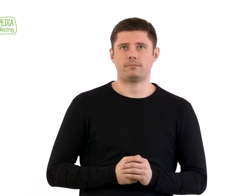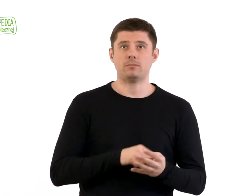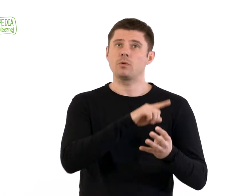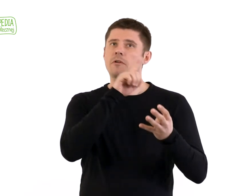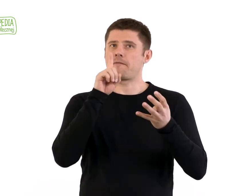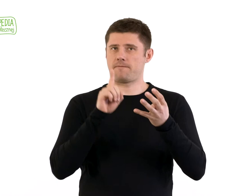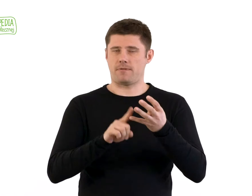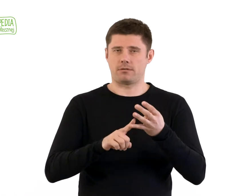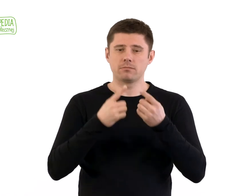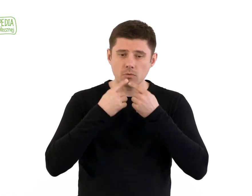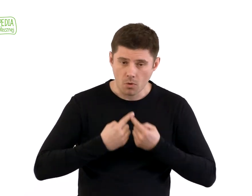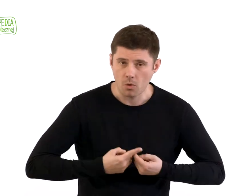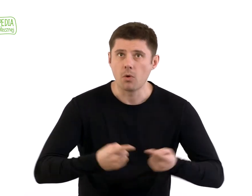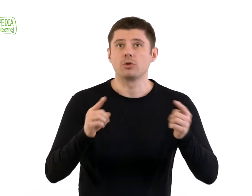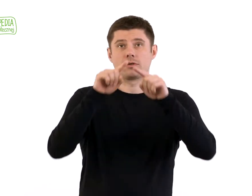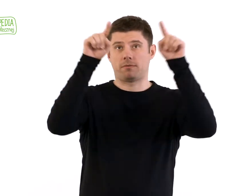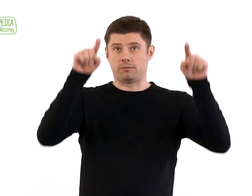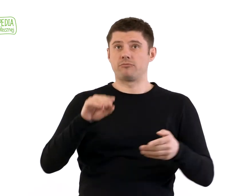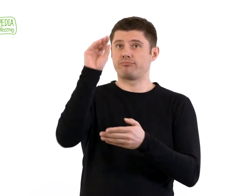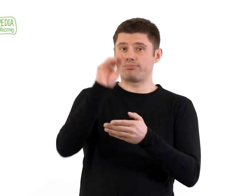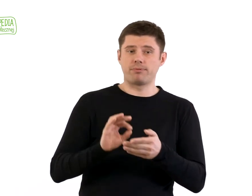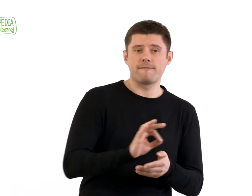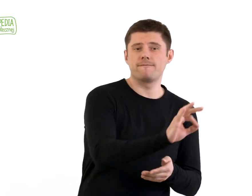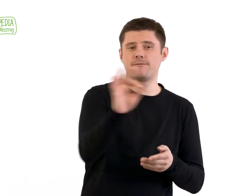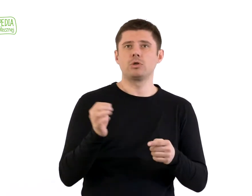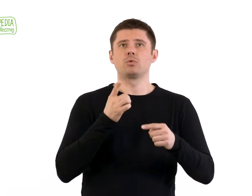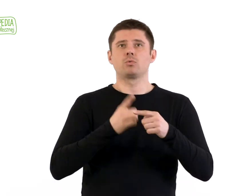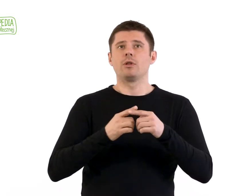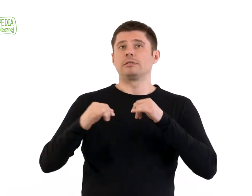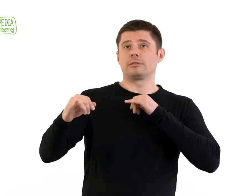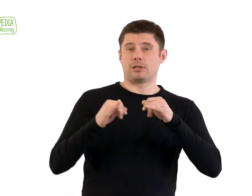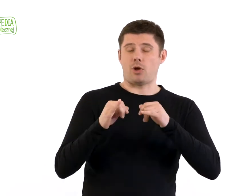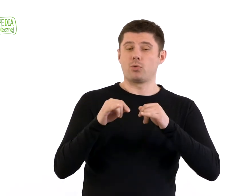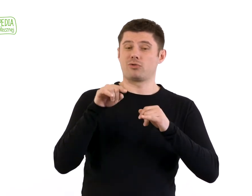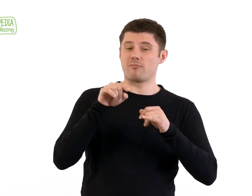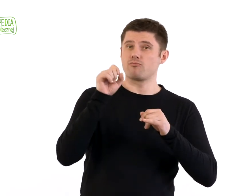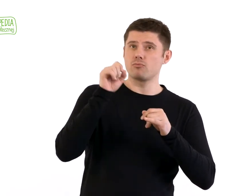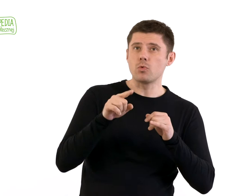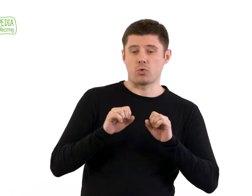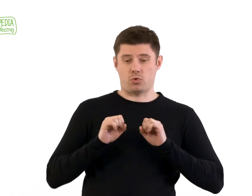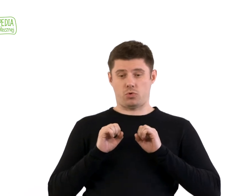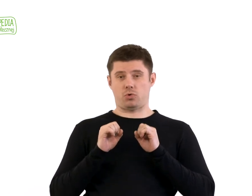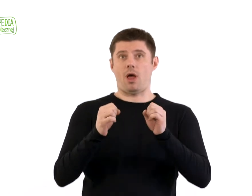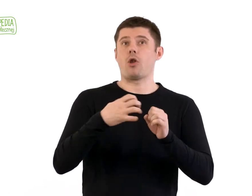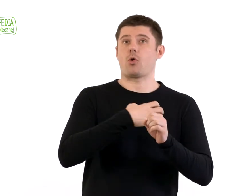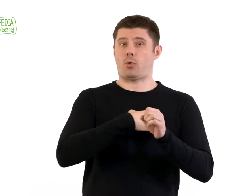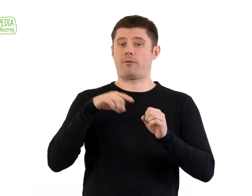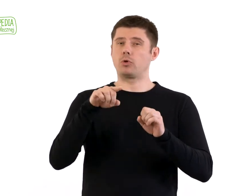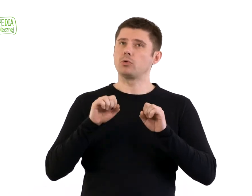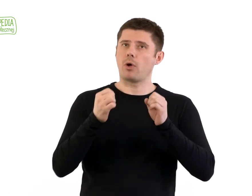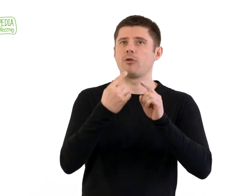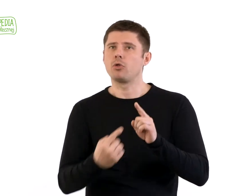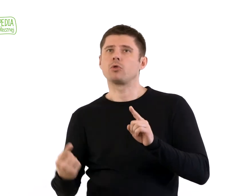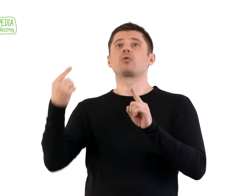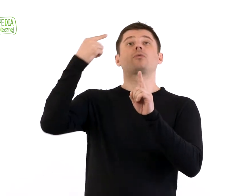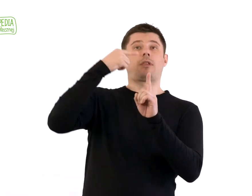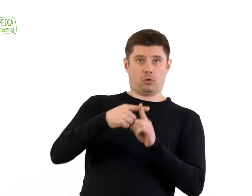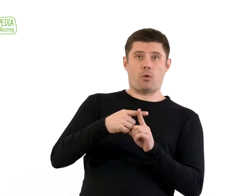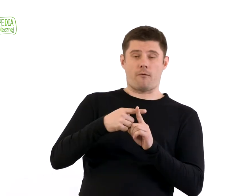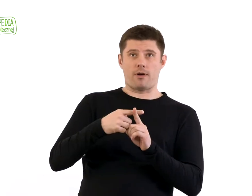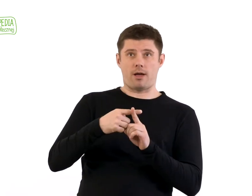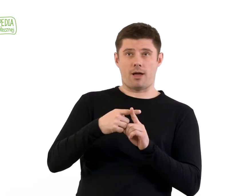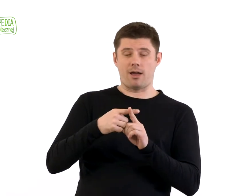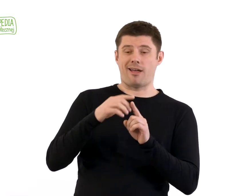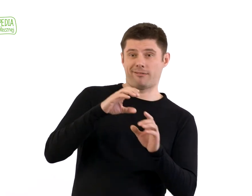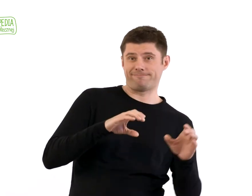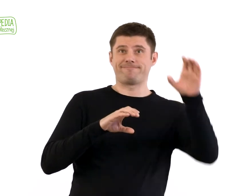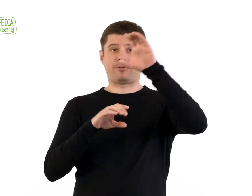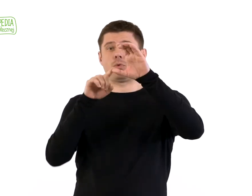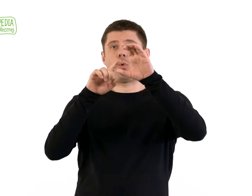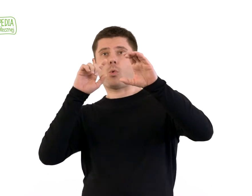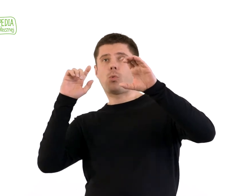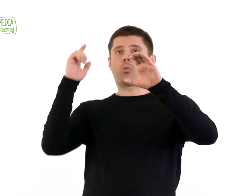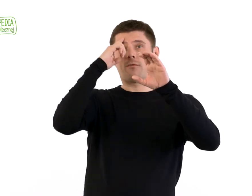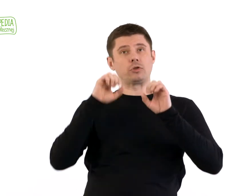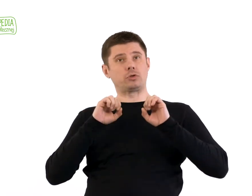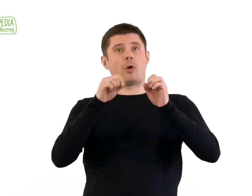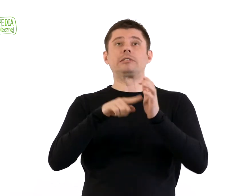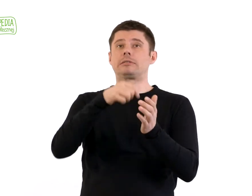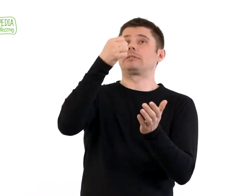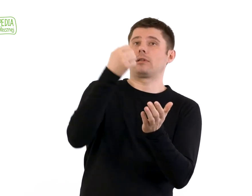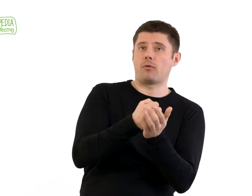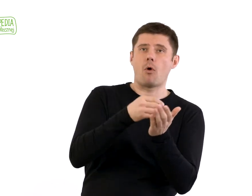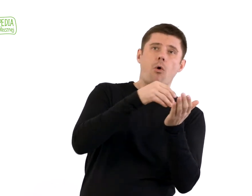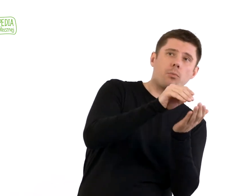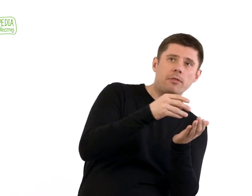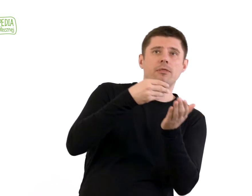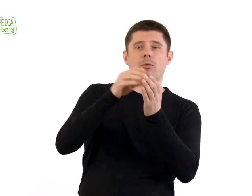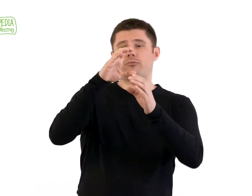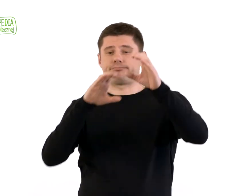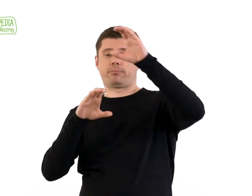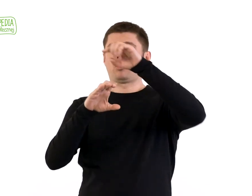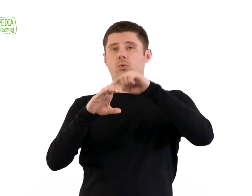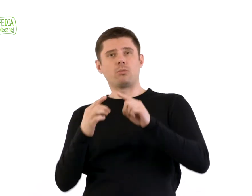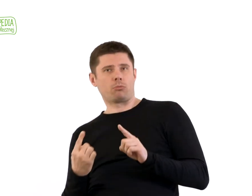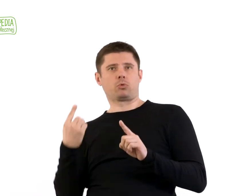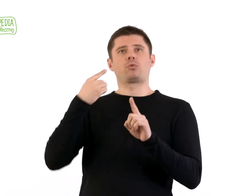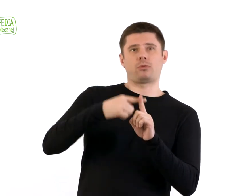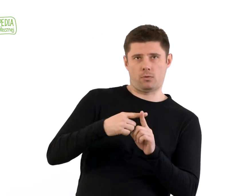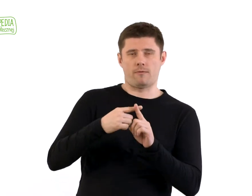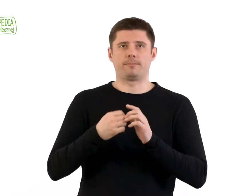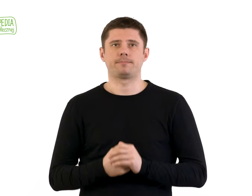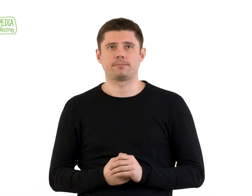4. oświadczenie członków zarządu, że działalność gospodarcza (o ile organizacja ją prowadzi) jest działalnością dodatkową w stosunku do działalności statutowej;